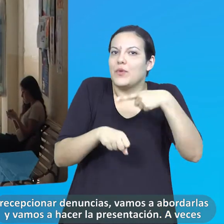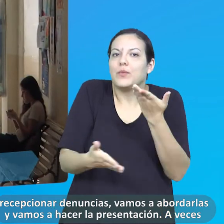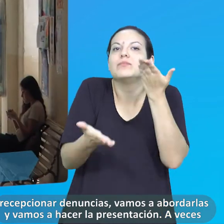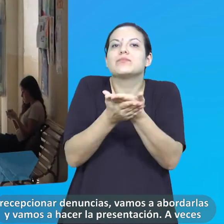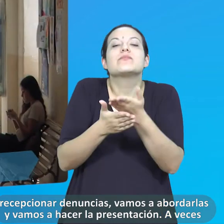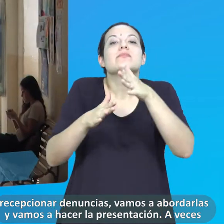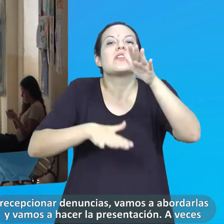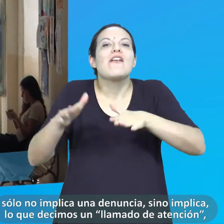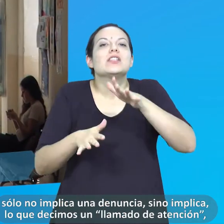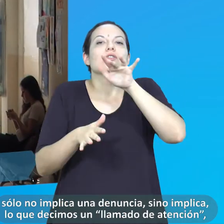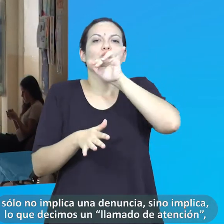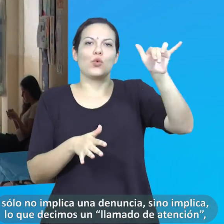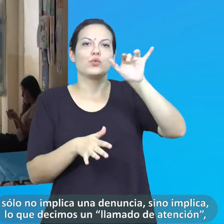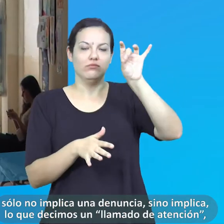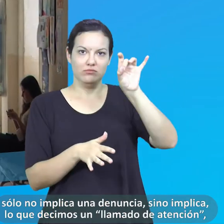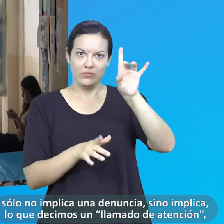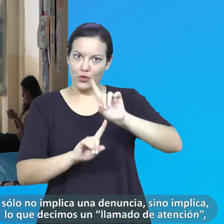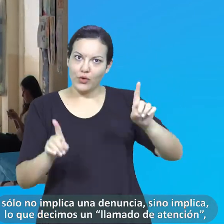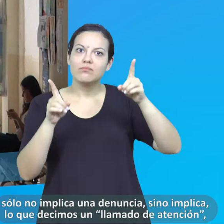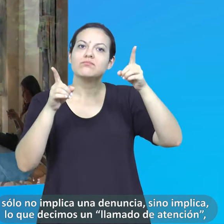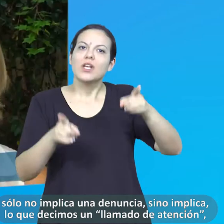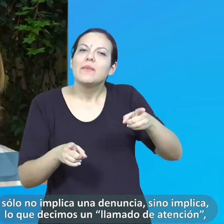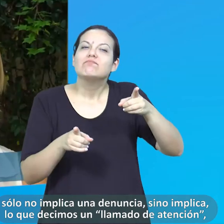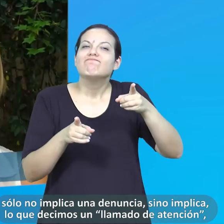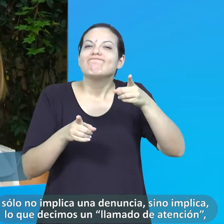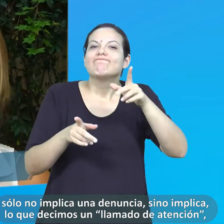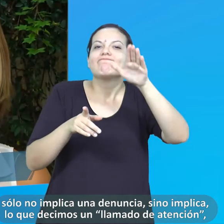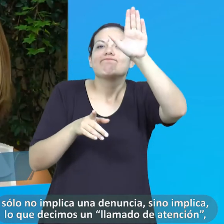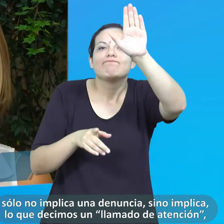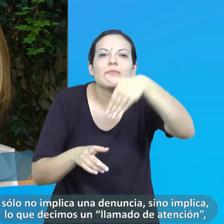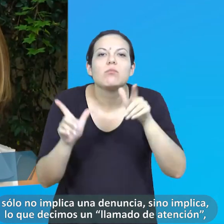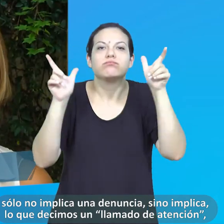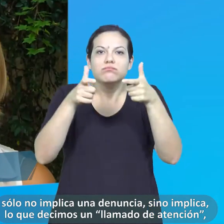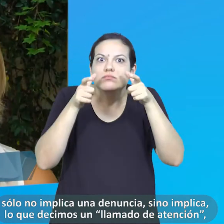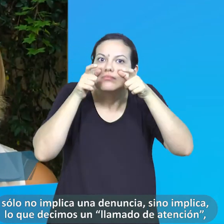A veces solo no implica una denuncia sino implica lo que decimos un llamado de atención, decimos